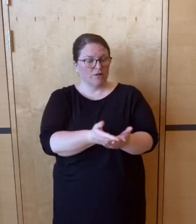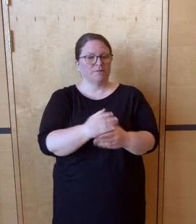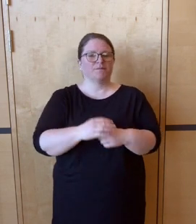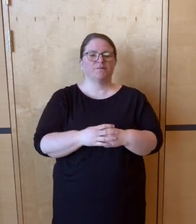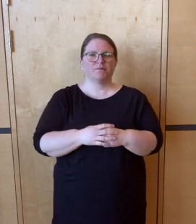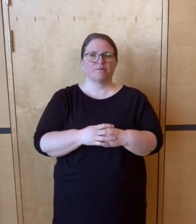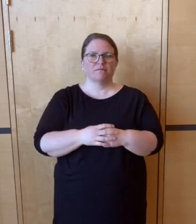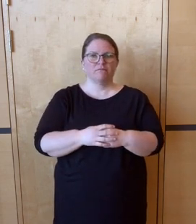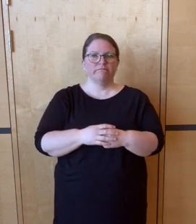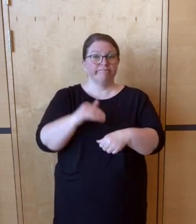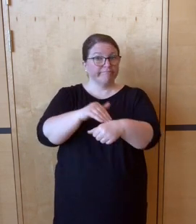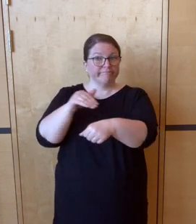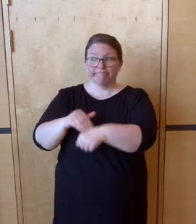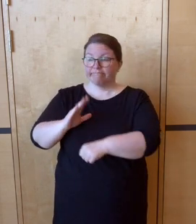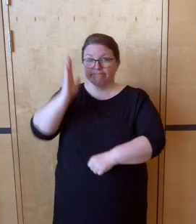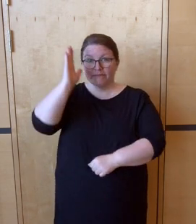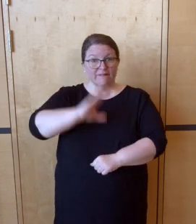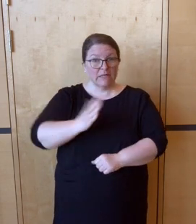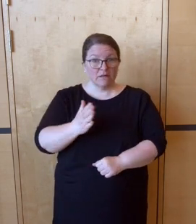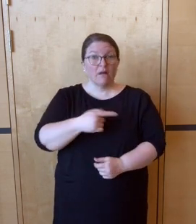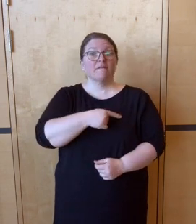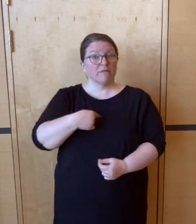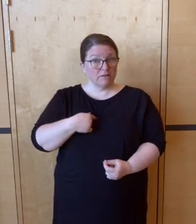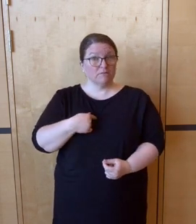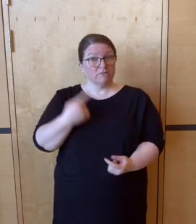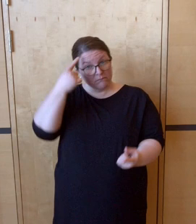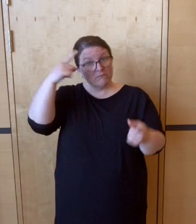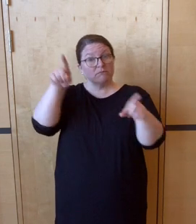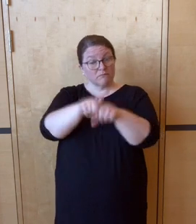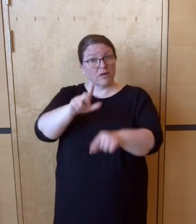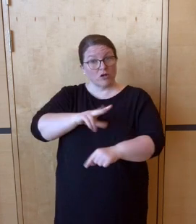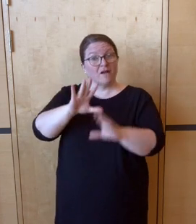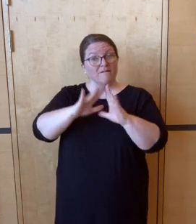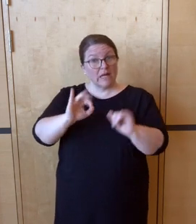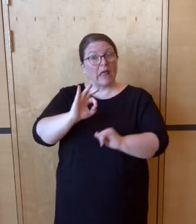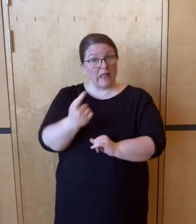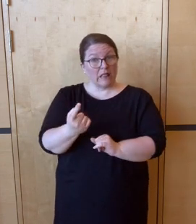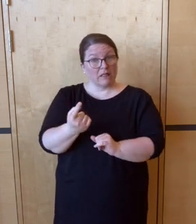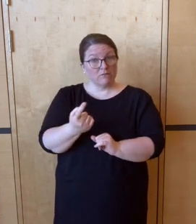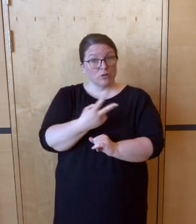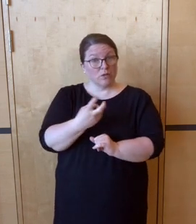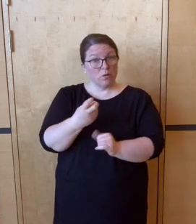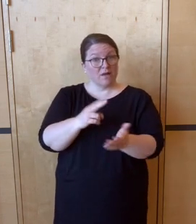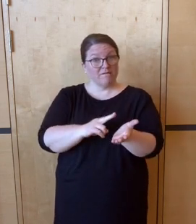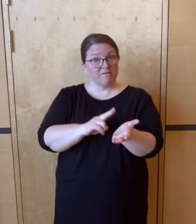Ingen talar anmäl Tar vi med det vill jag Ansvarsfrihet för 2020 års förvaltning Ja